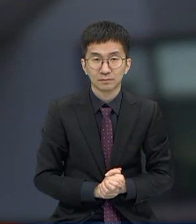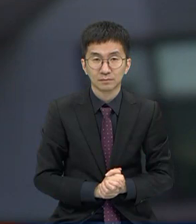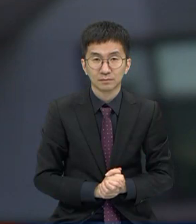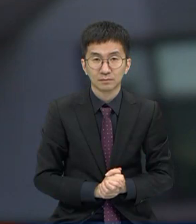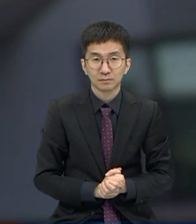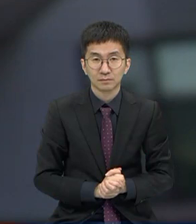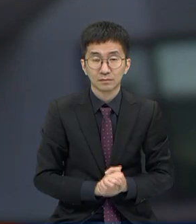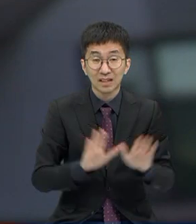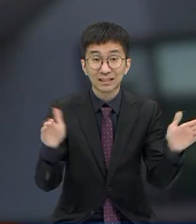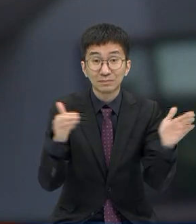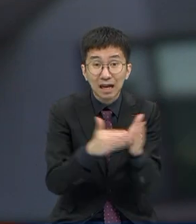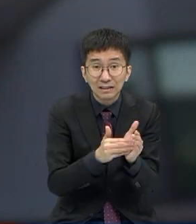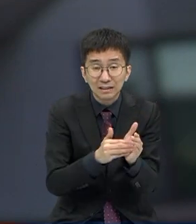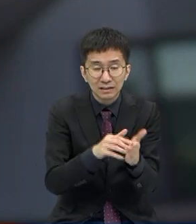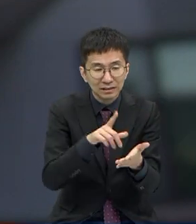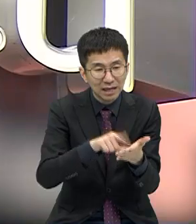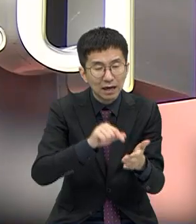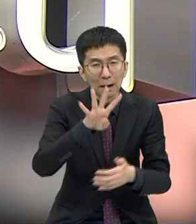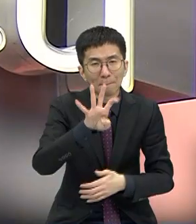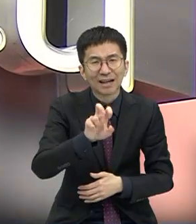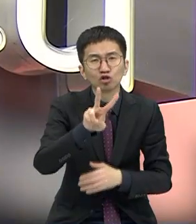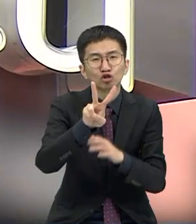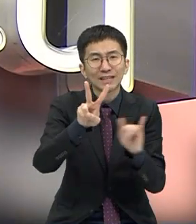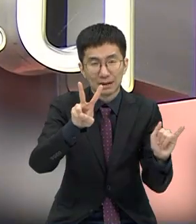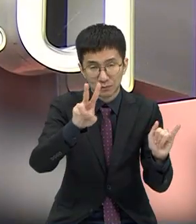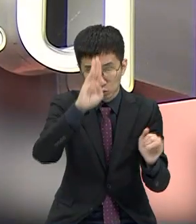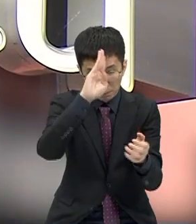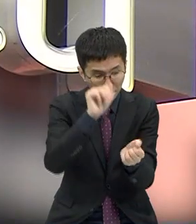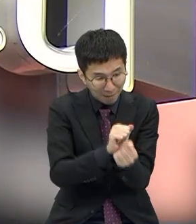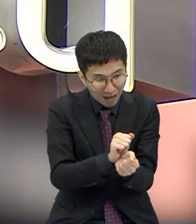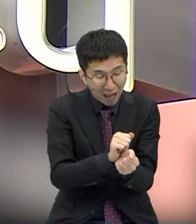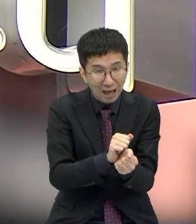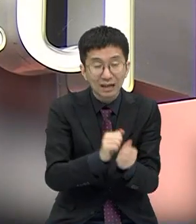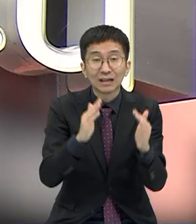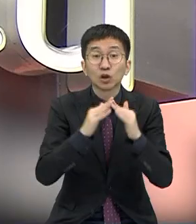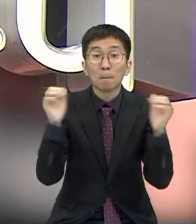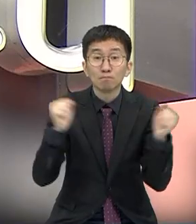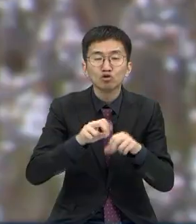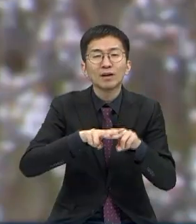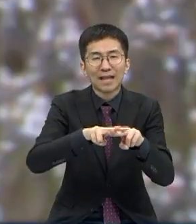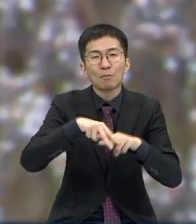(기자) 지금까지 42명이 확진된 전북 남원의 한 주간 센터.